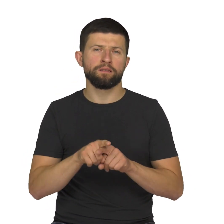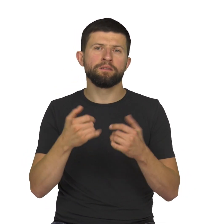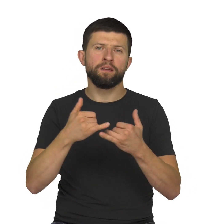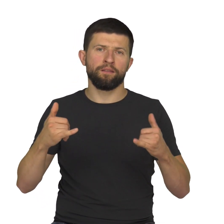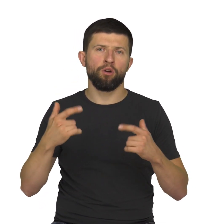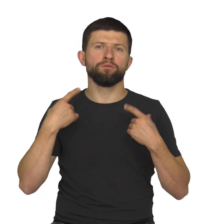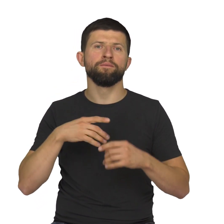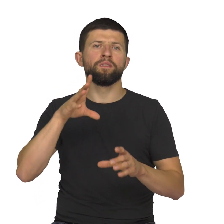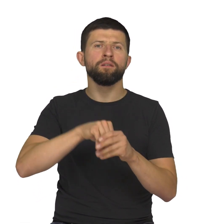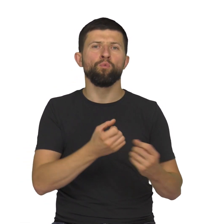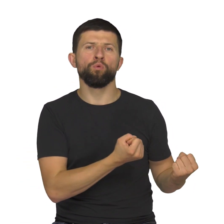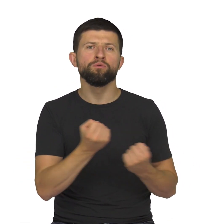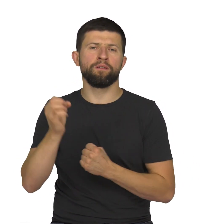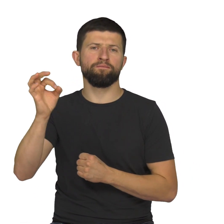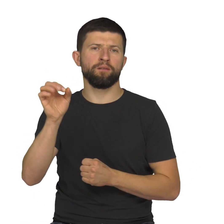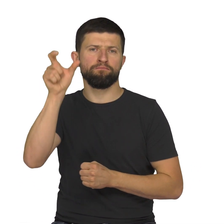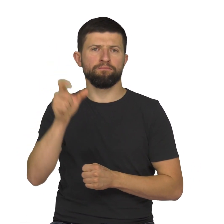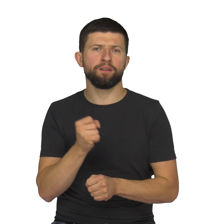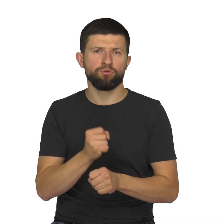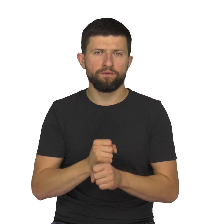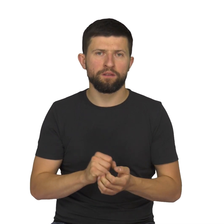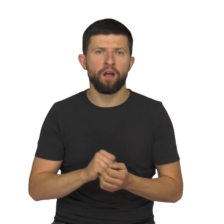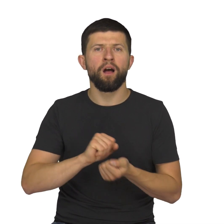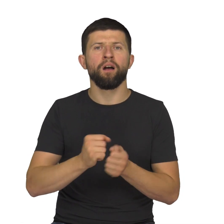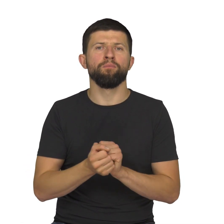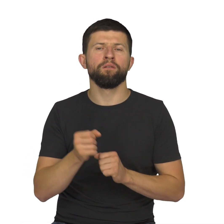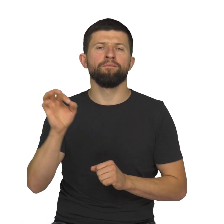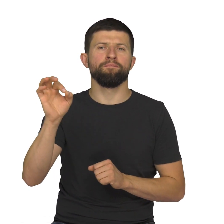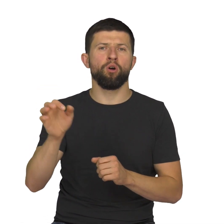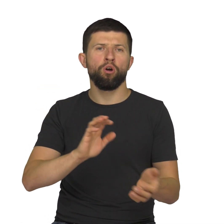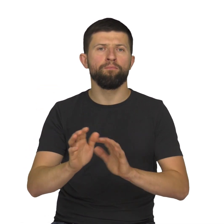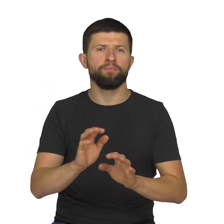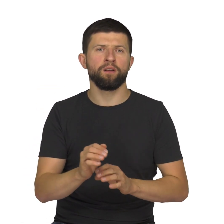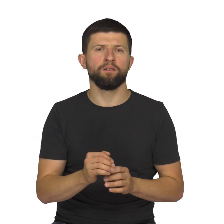a także innej osoby pozostającej na utrzymaniu pracownika lub pod jego bezpośrednią opieką